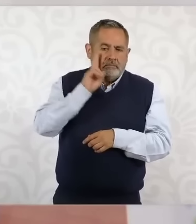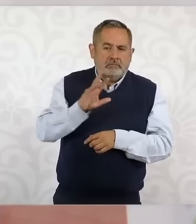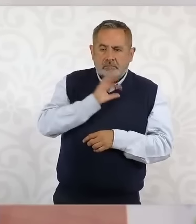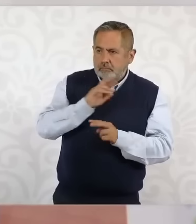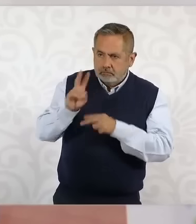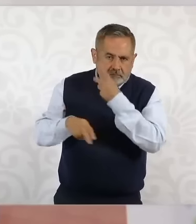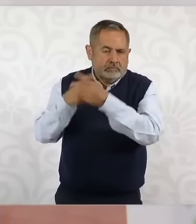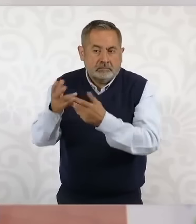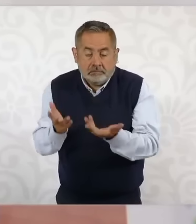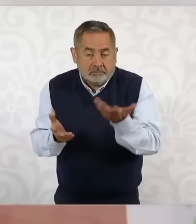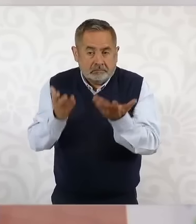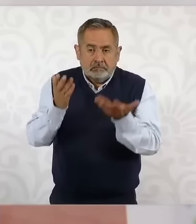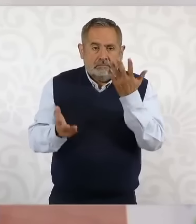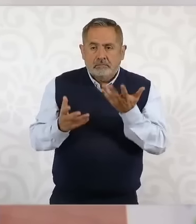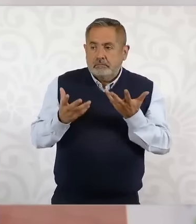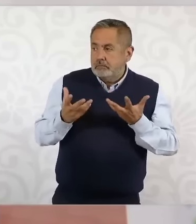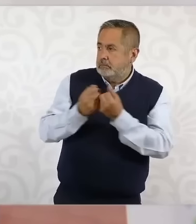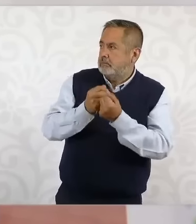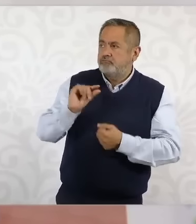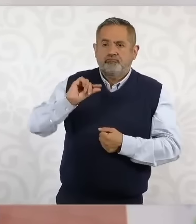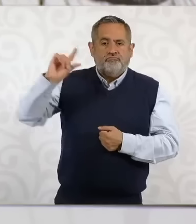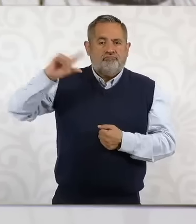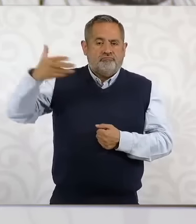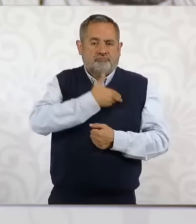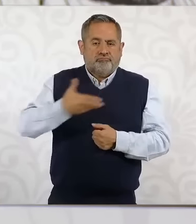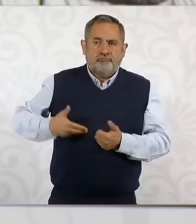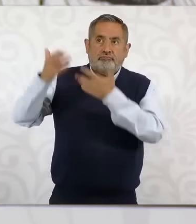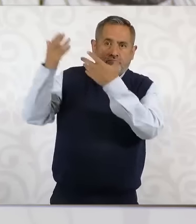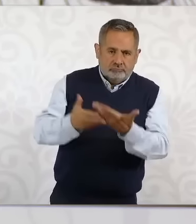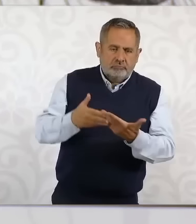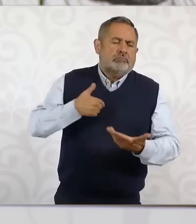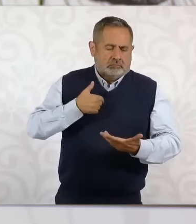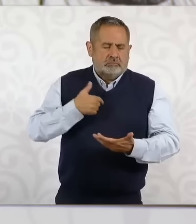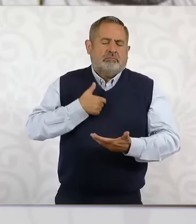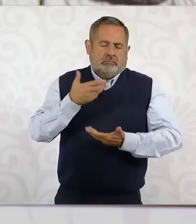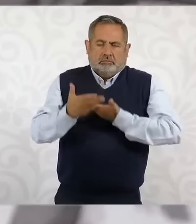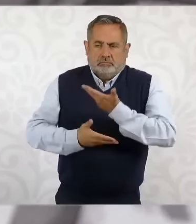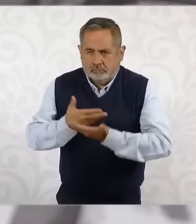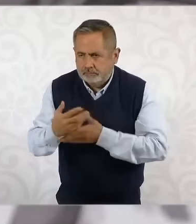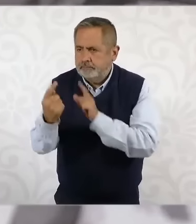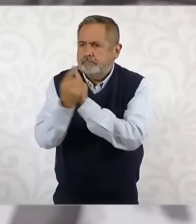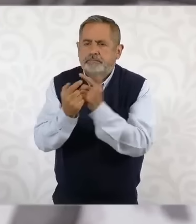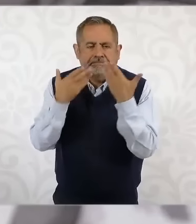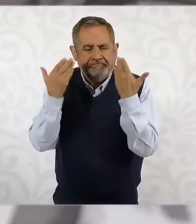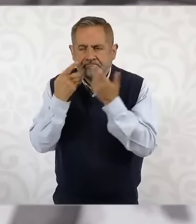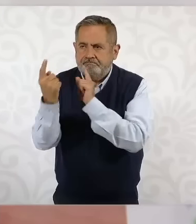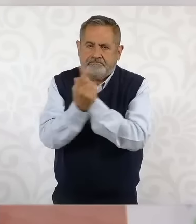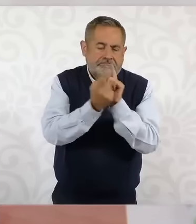la pues si vienen jefes de estado, que se sientan bien recibidos en México e y que tengan pues todo